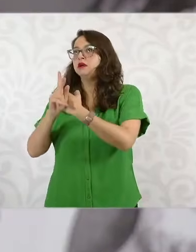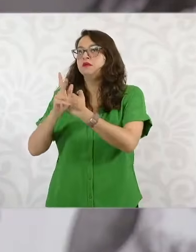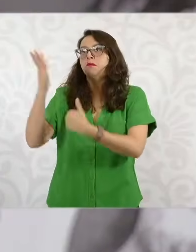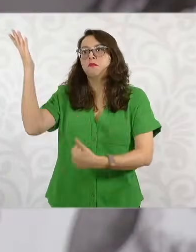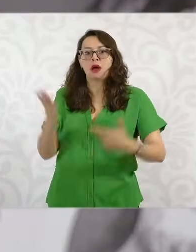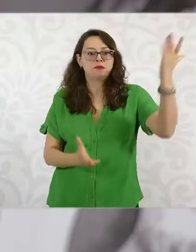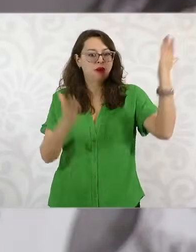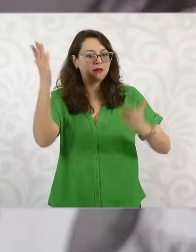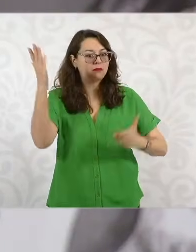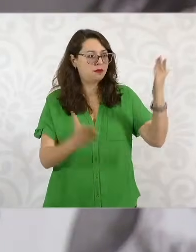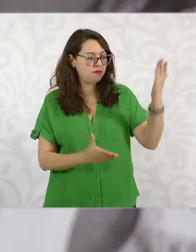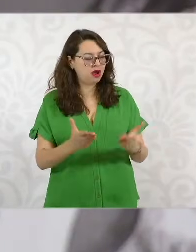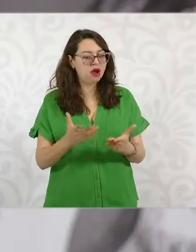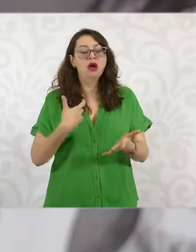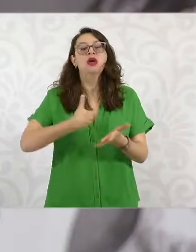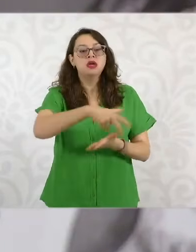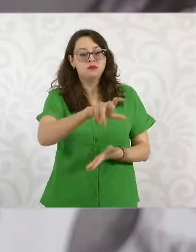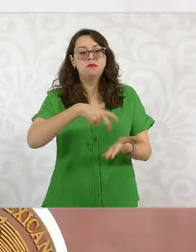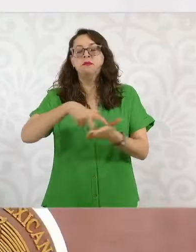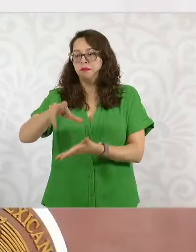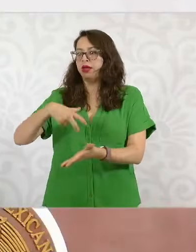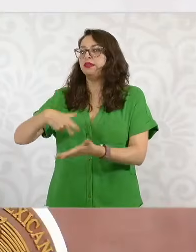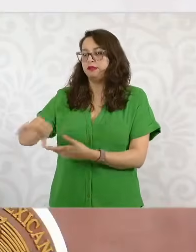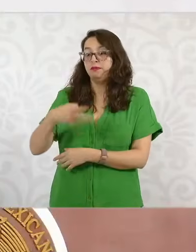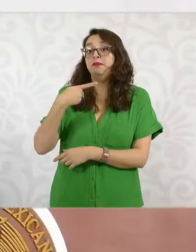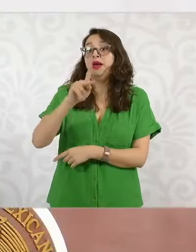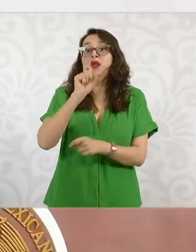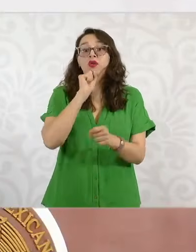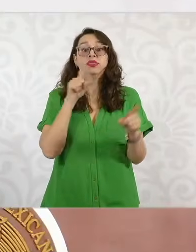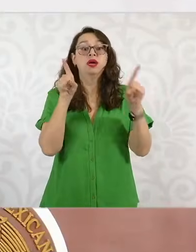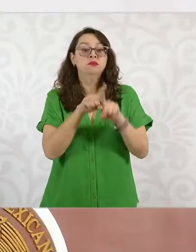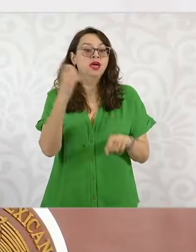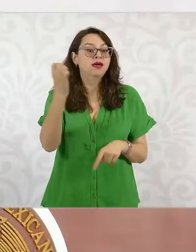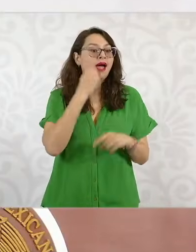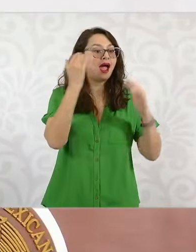través del vínculo entre la academia, la investigación y el desarrollo tecnológico.